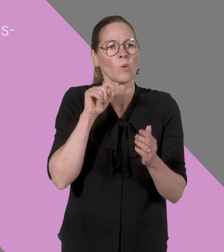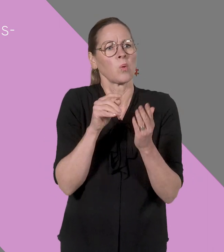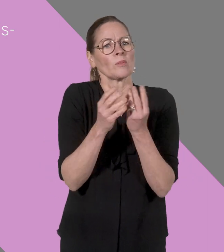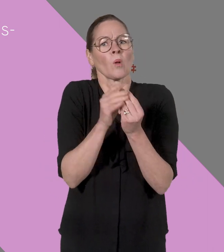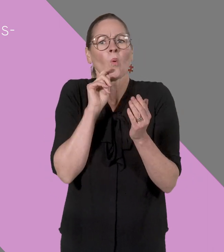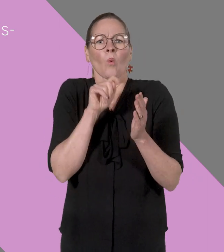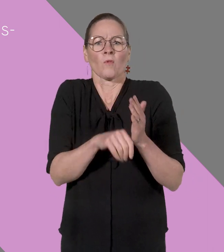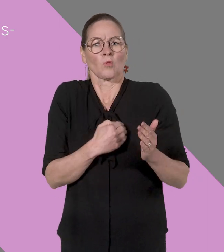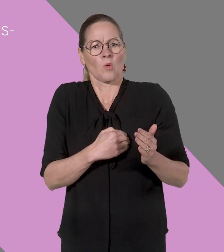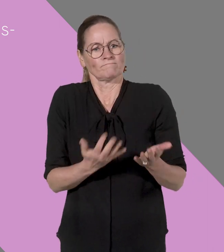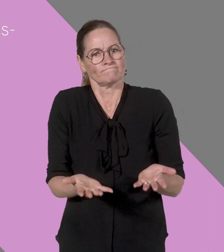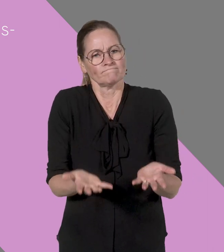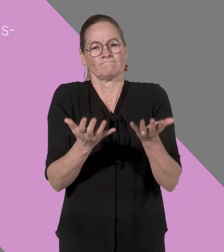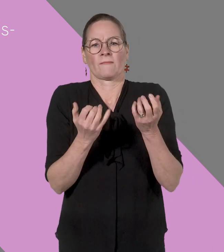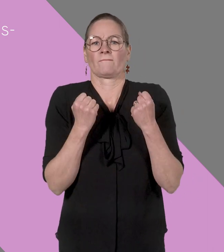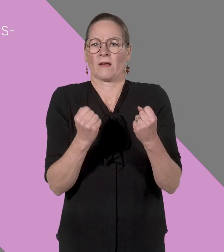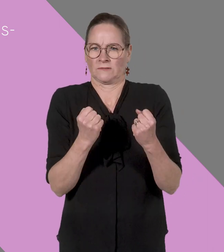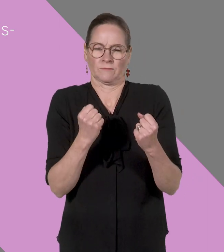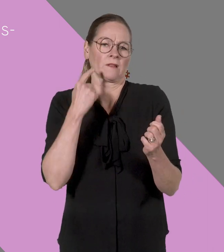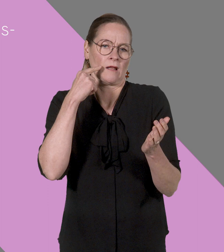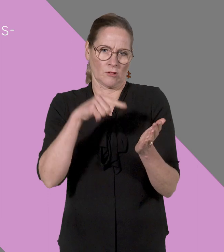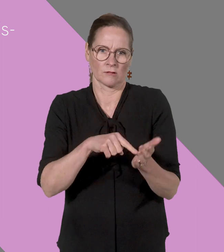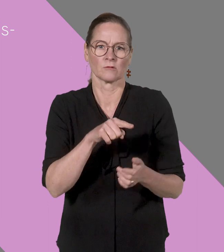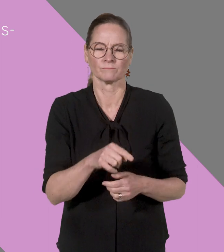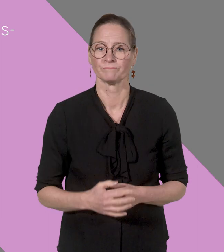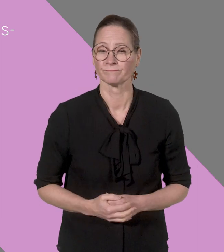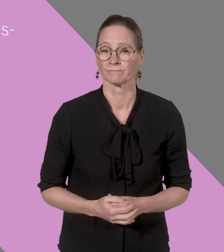ja yhteenkuuluvuuden tunne vahvistuvat.